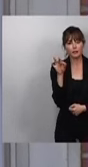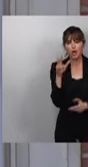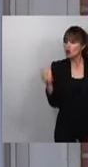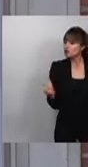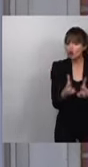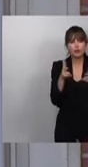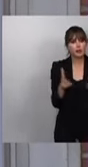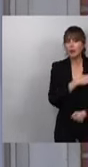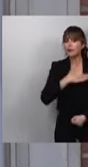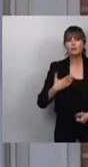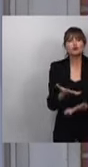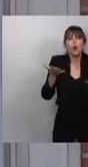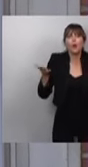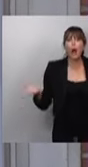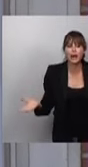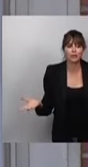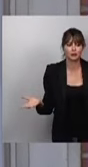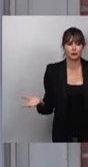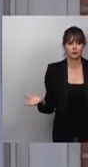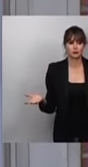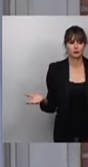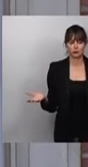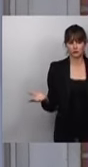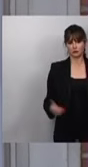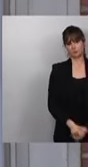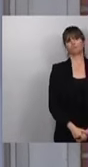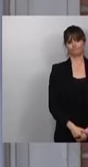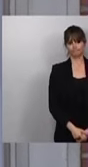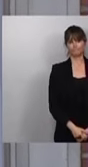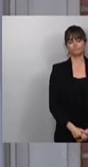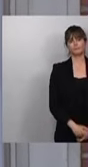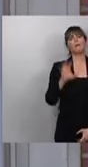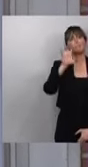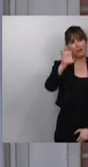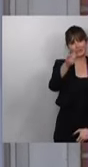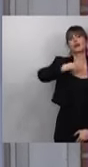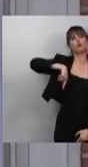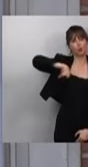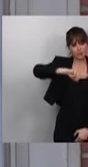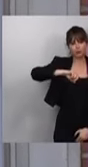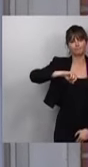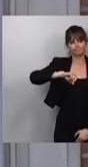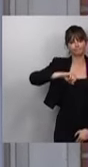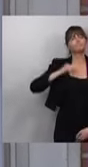españoles repito por un solo de los españoles está dispuesto a todo con tal de salirse con la suya